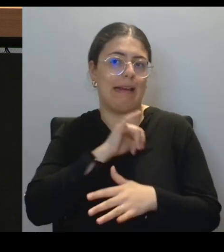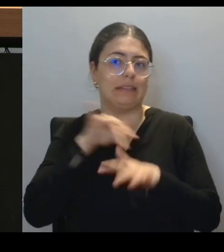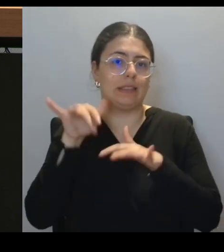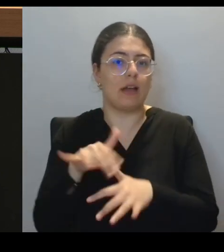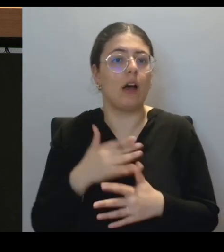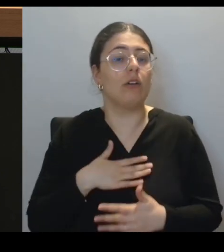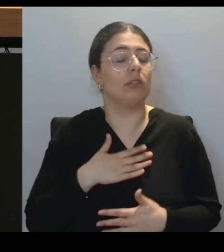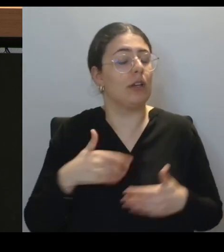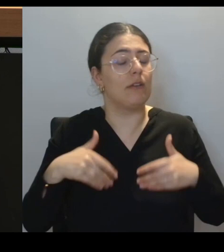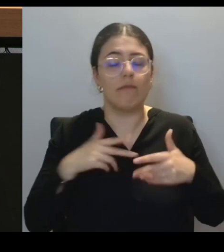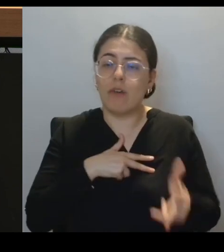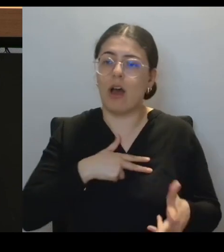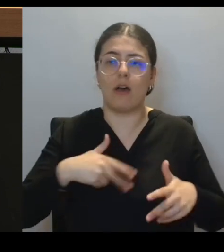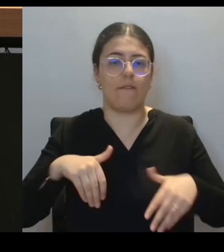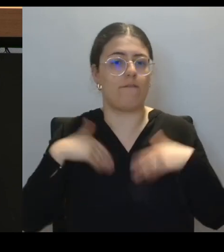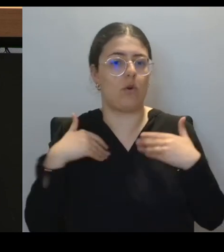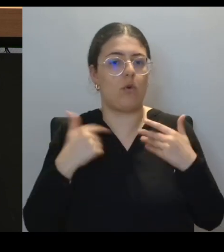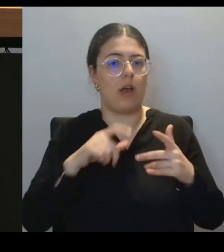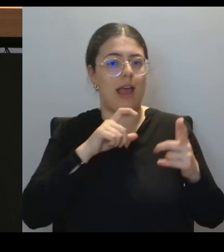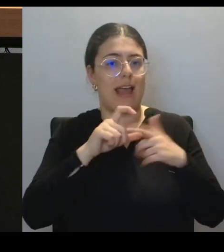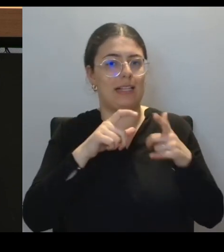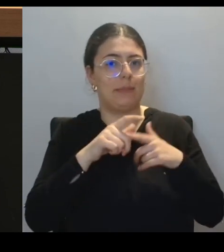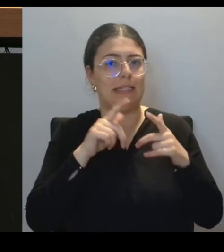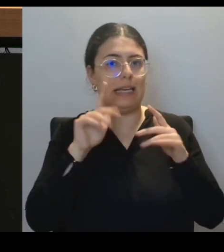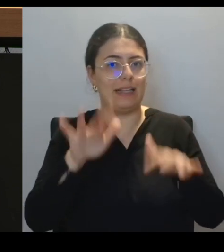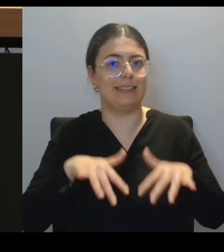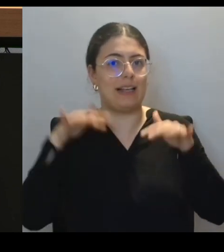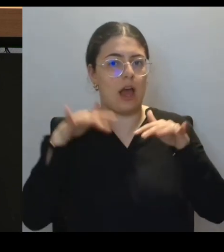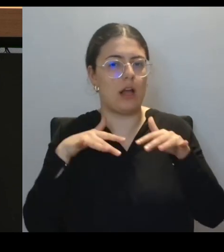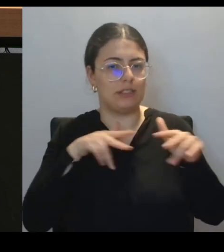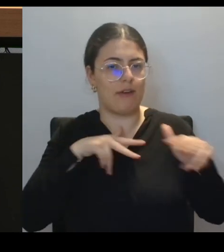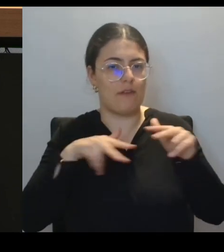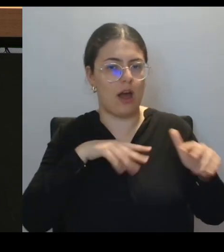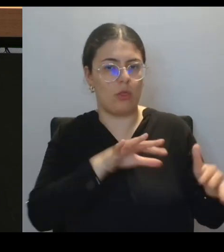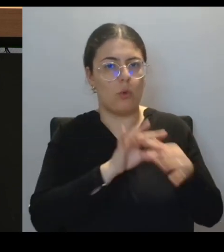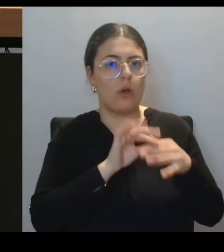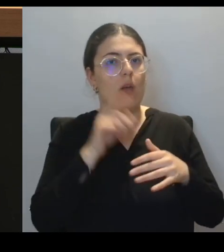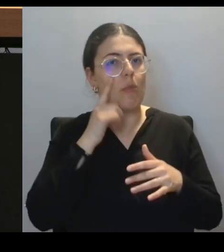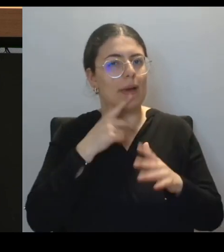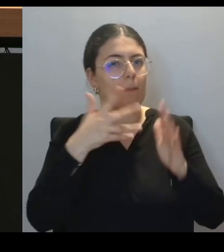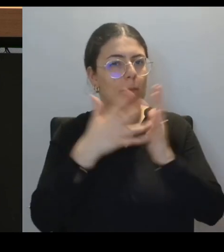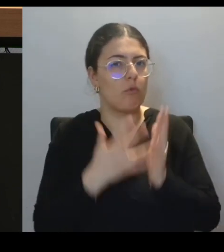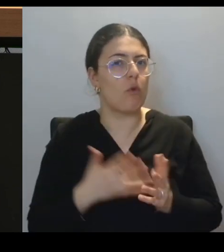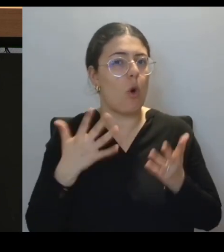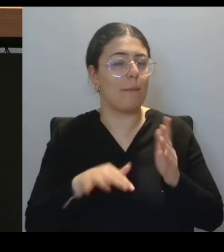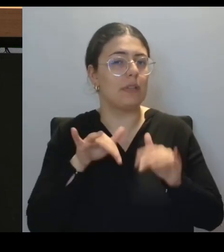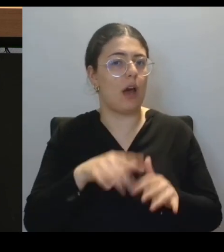gewissenhaft prüft, ob die Voraussetzungen für eine Ausübung des Vorkaufsrechtes zugunsten einer landeseigenen